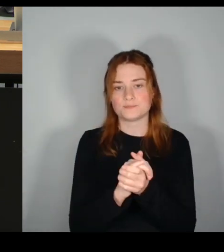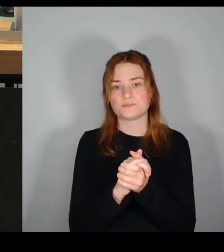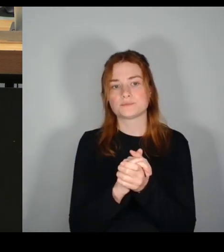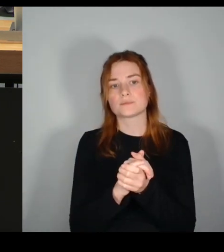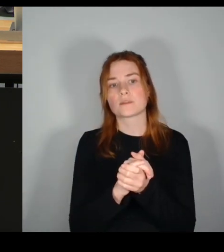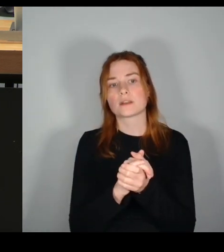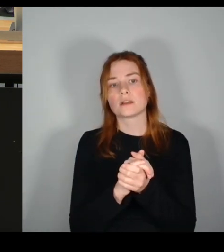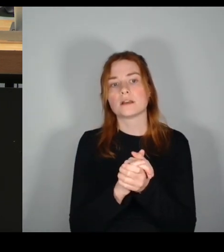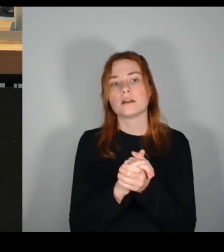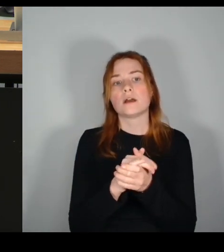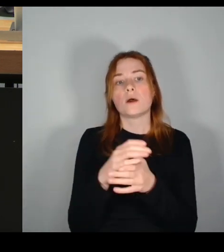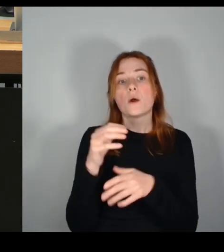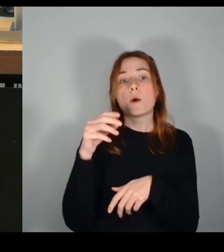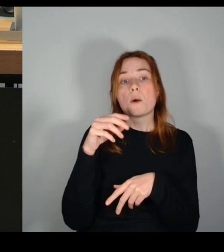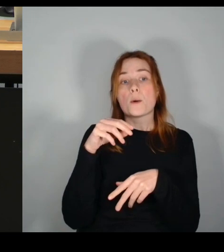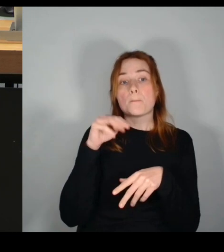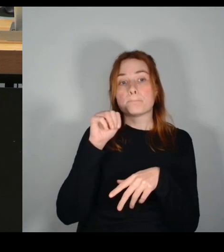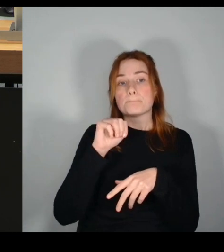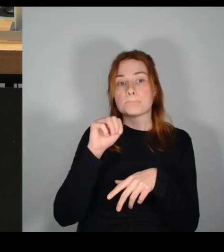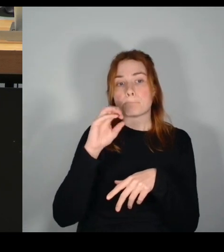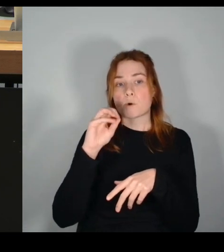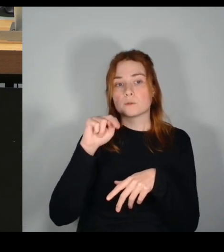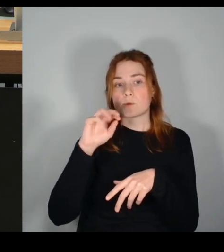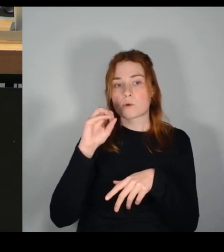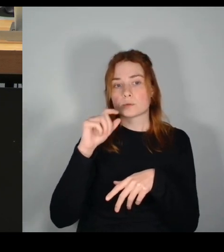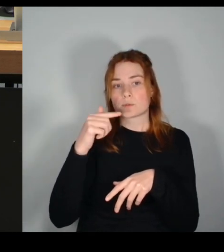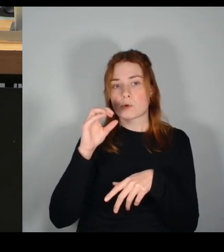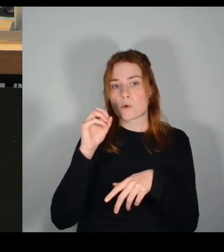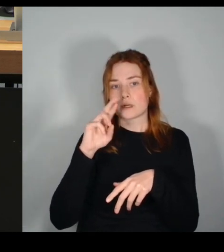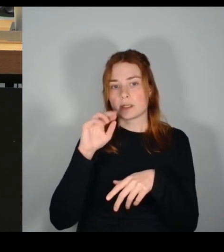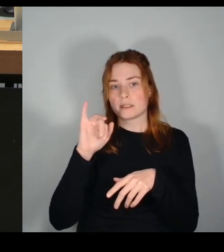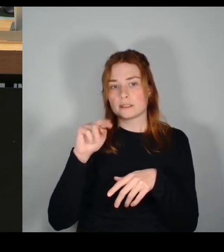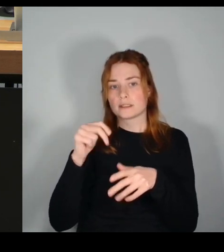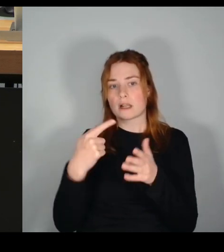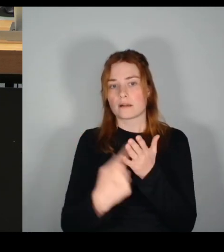Sektoren innerhalb der Kreativwirtschaft, also Musik, Film, Design, Software. Dass man das trennt.